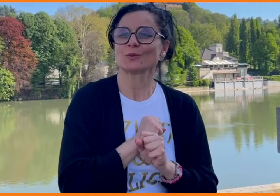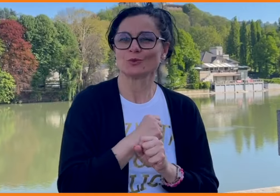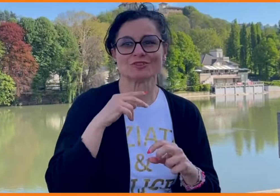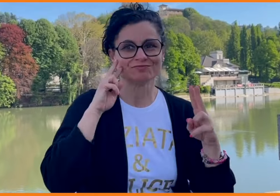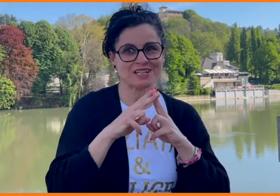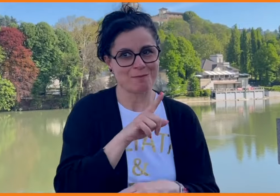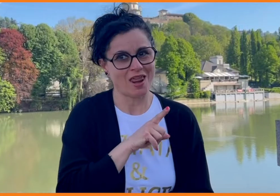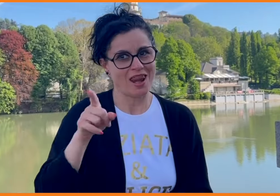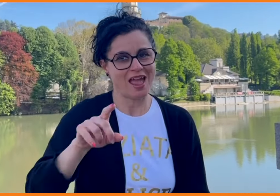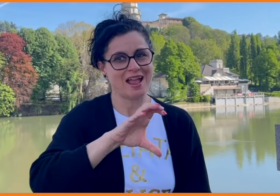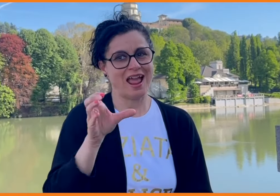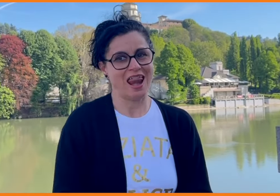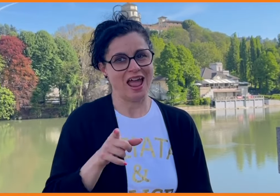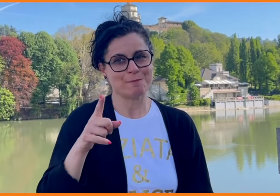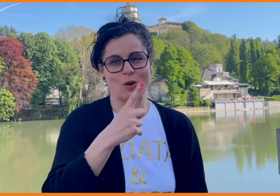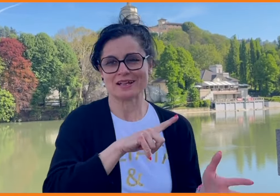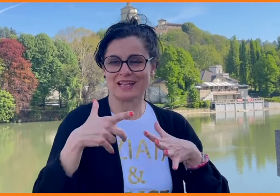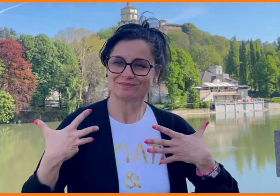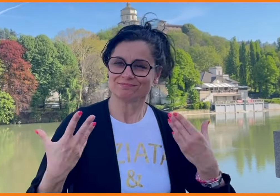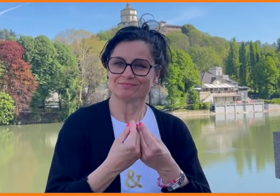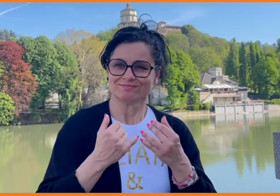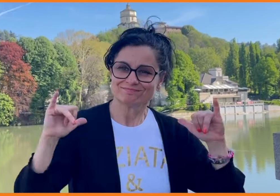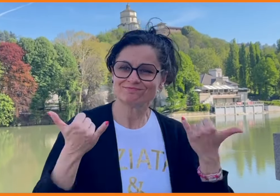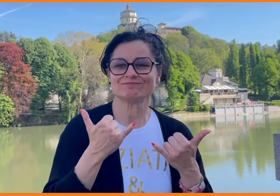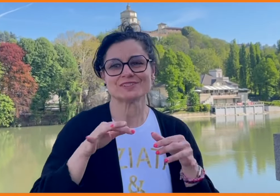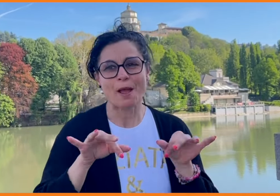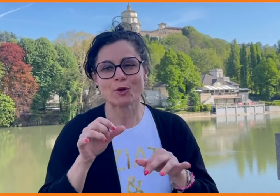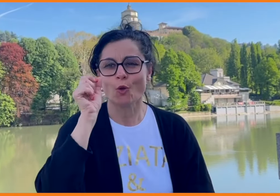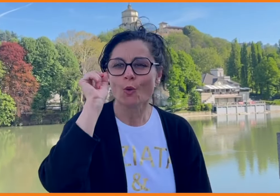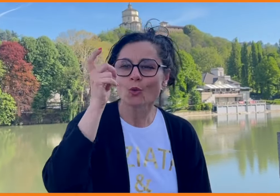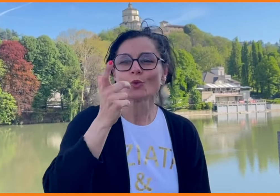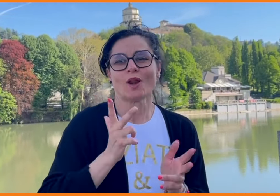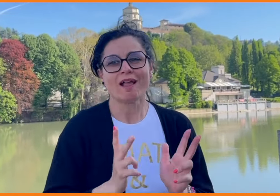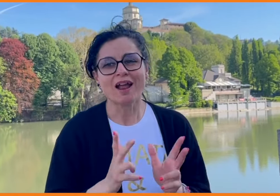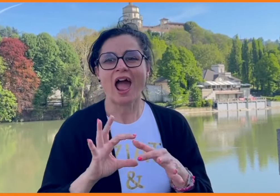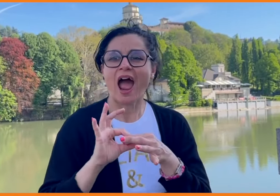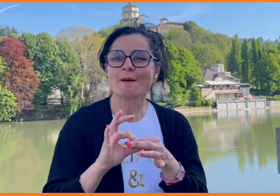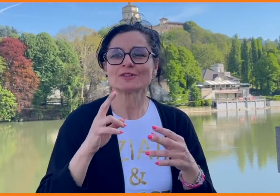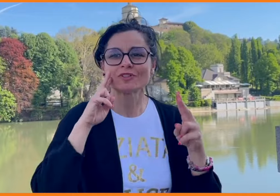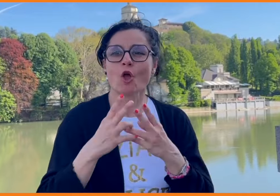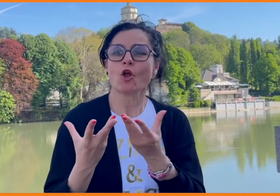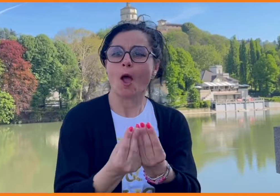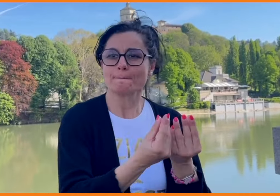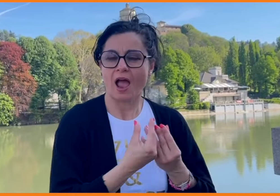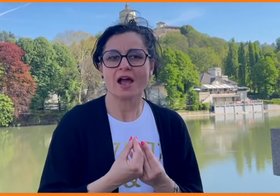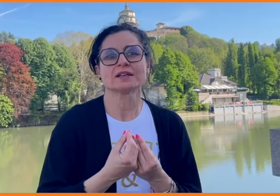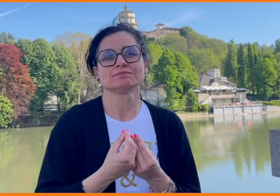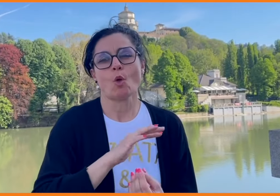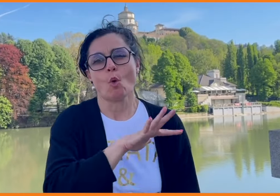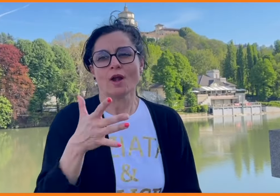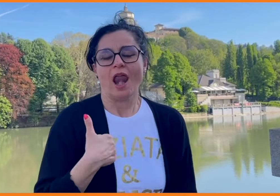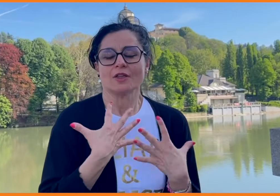Ci vediamo in Calabria per trascorrere una settimana insieme all’insegna del divertimento, delle attività culturali, per chiacchierare e rivedere amici di vecchia data.